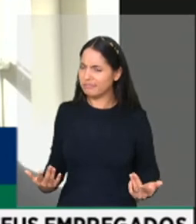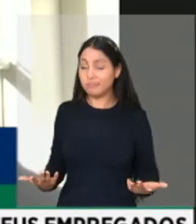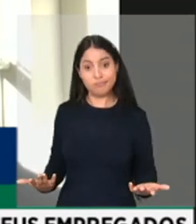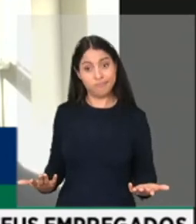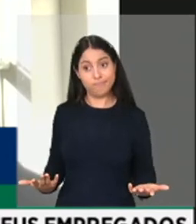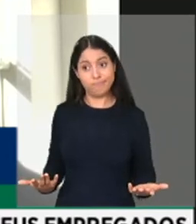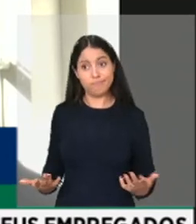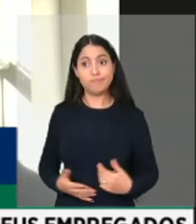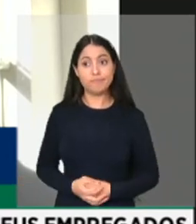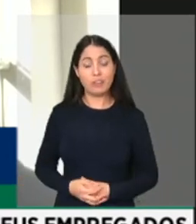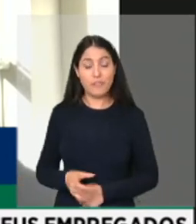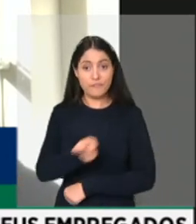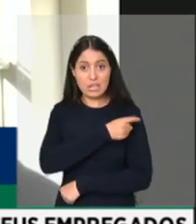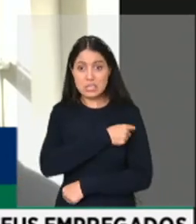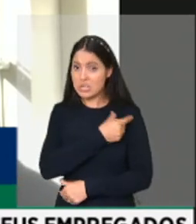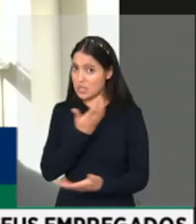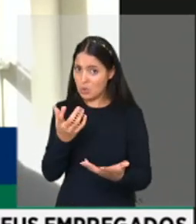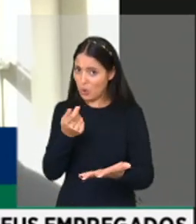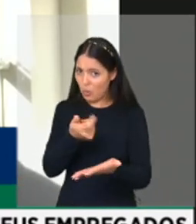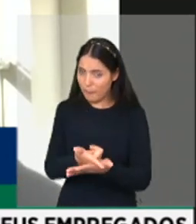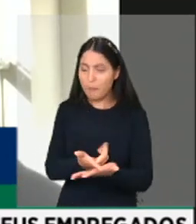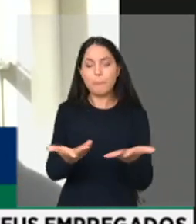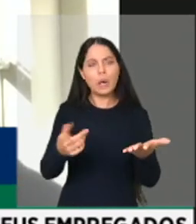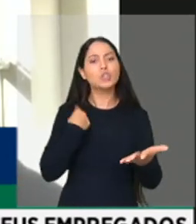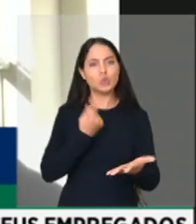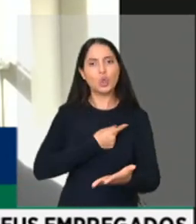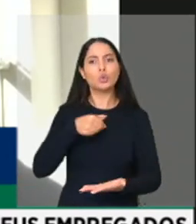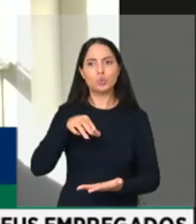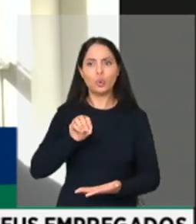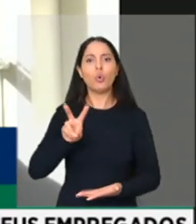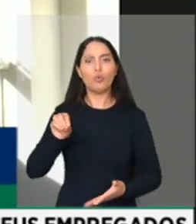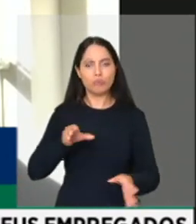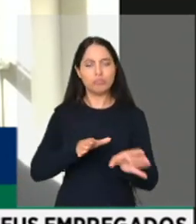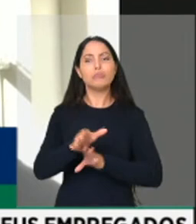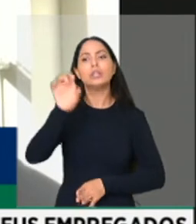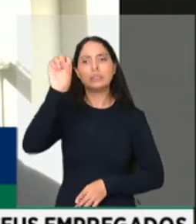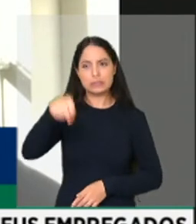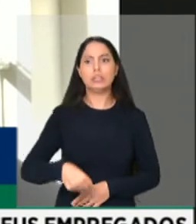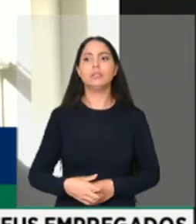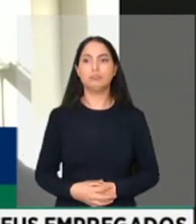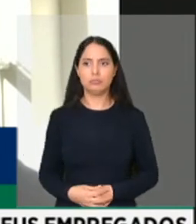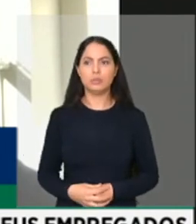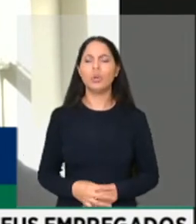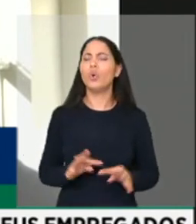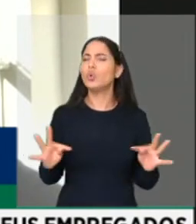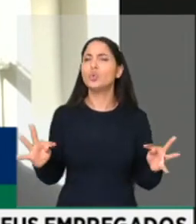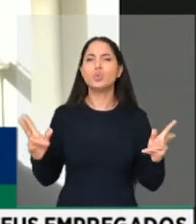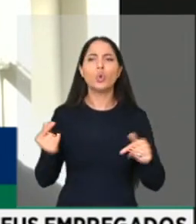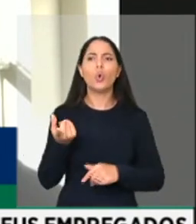VACINAS. OBVIAMENTE O NOVO VAI VOTAR SIM... PORQUE TODOS OS RECURSOS DISPONÍVEIS TÊM QUE SER SIM UTILIZADOS PARA